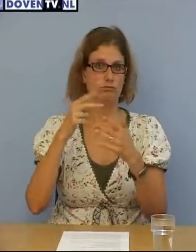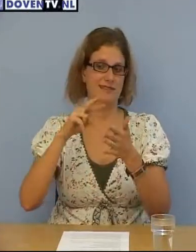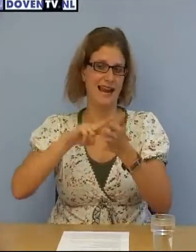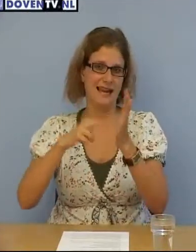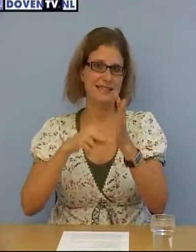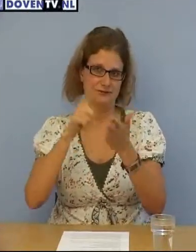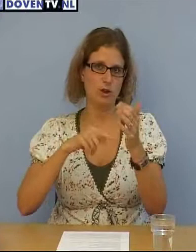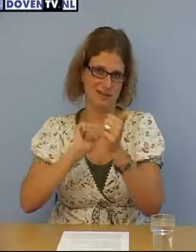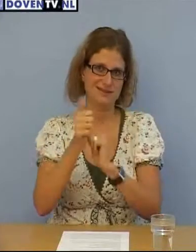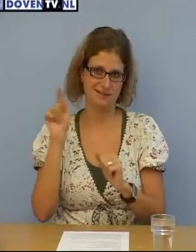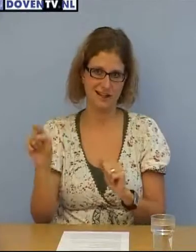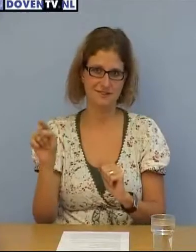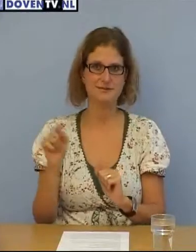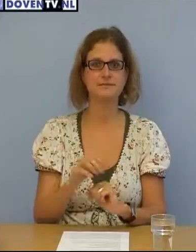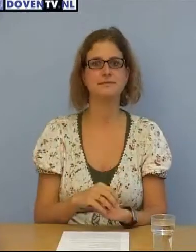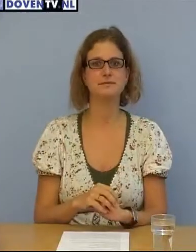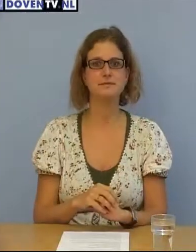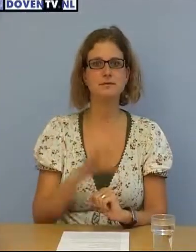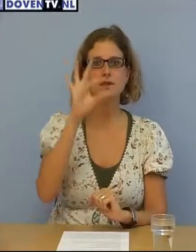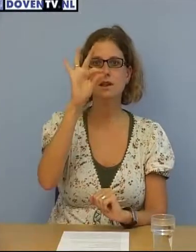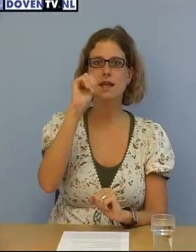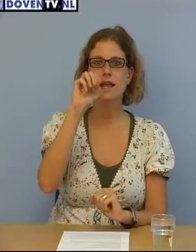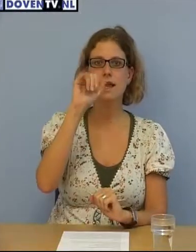door een technische fout bij de start.